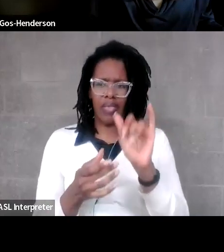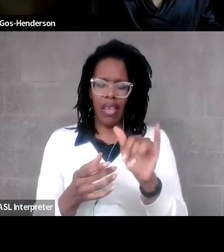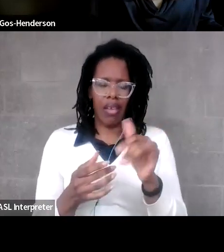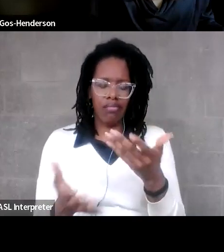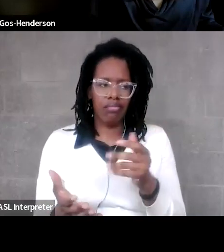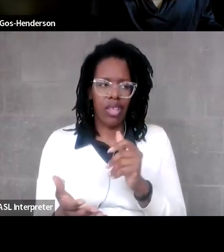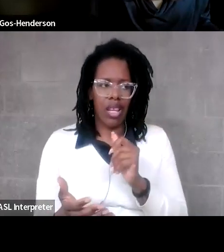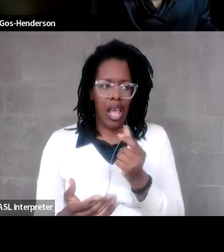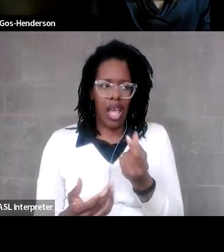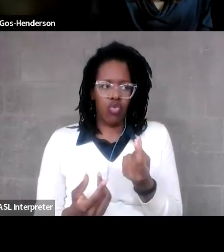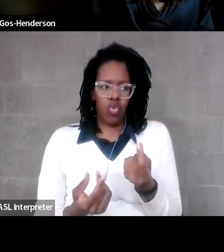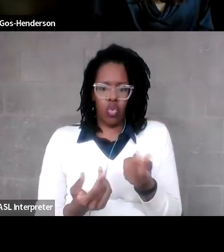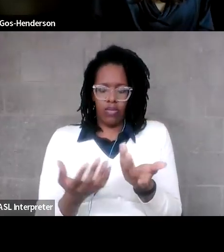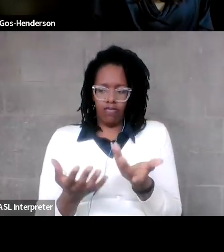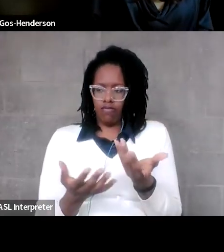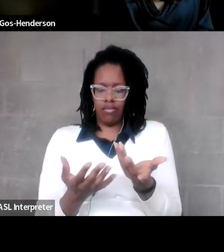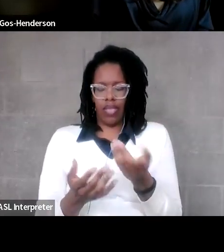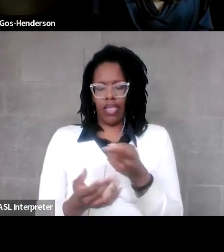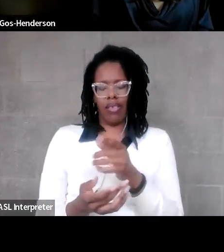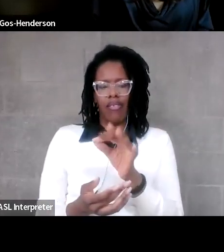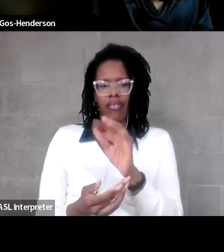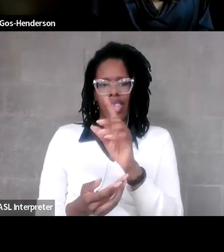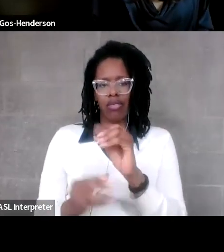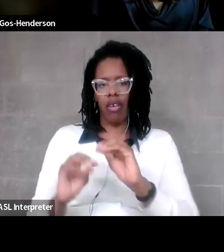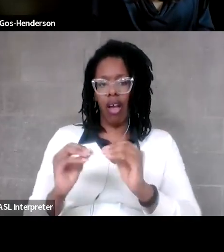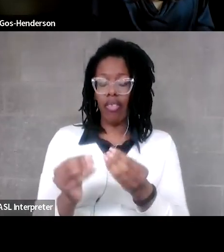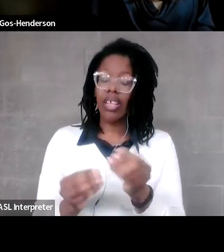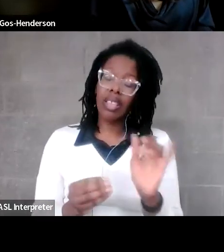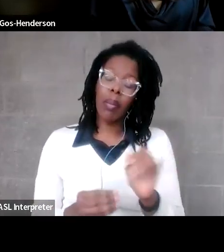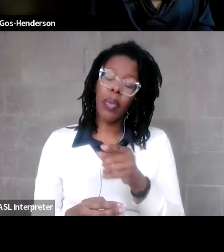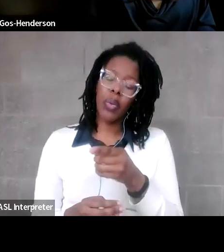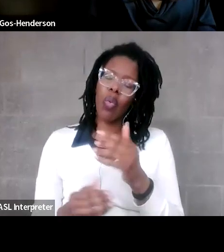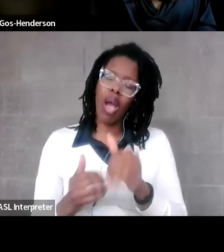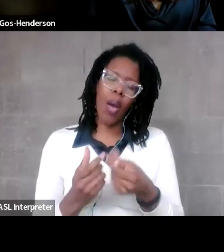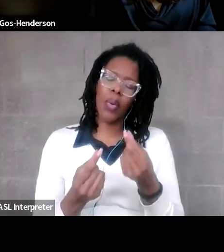donde no lo están haciendo en la oficina de campo de la manera en que tú lo haces. ¿Cómo pueden llegar allí?